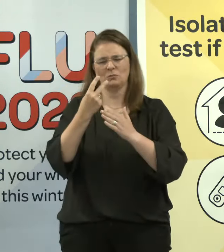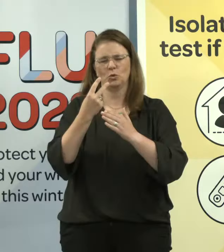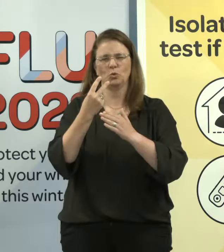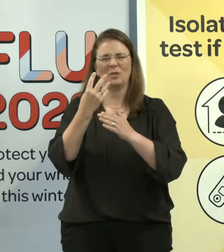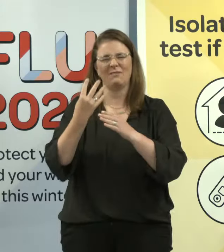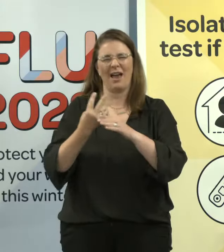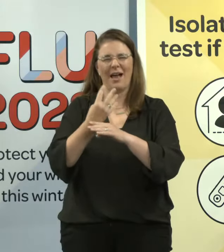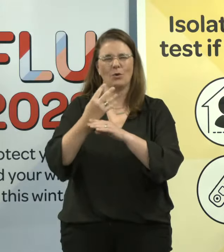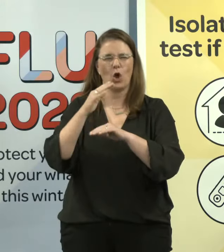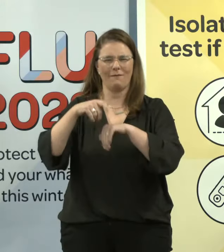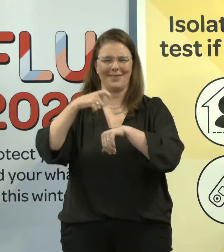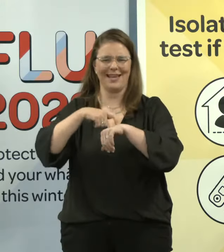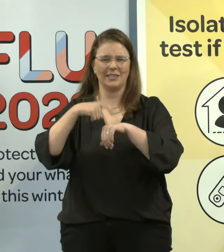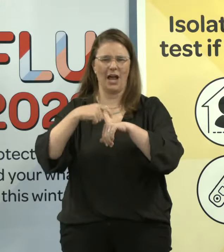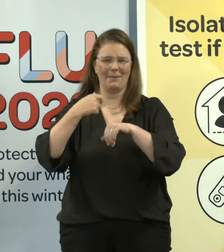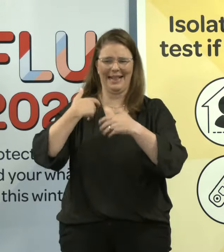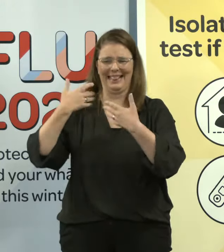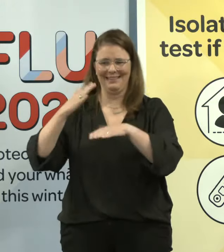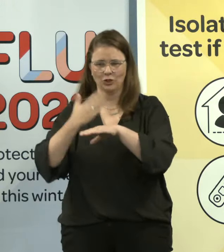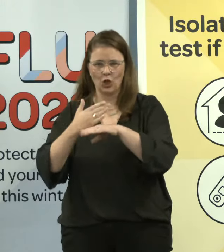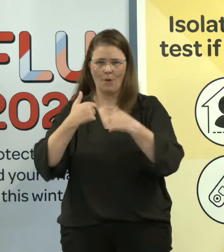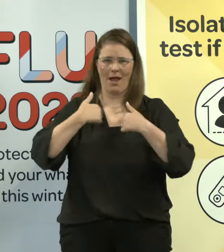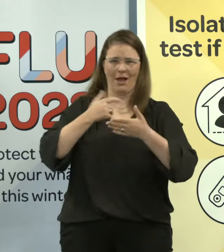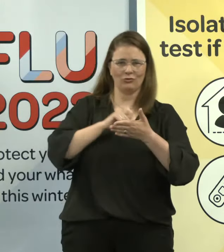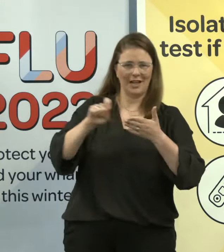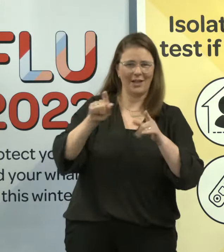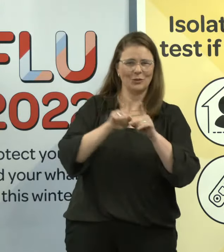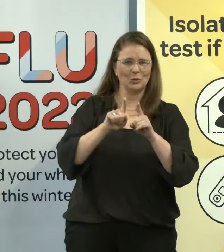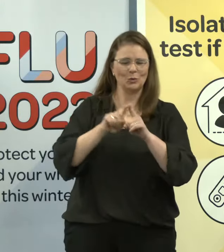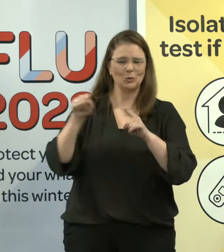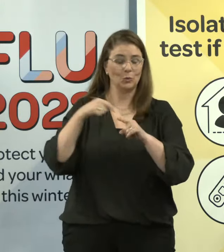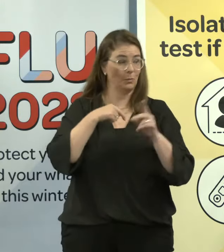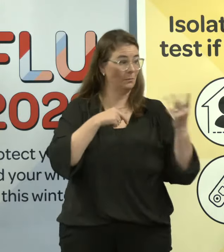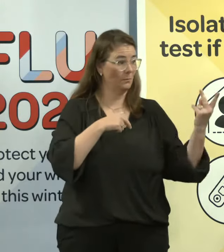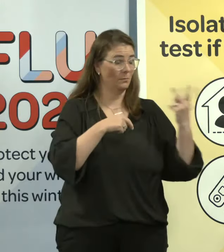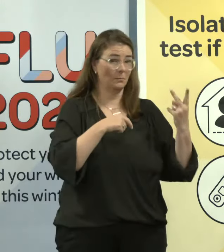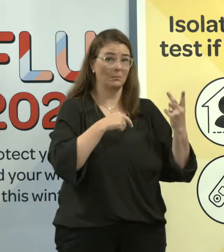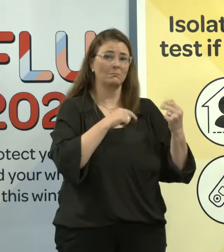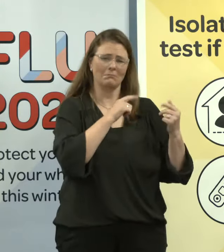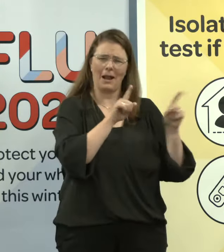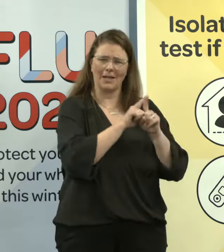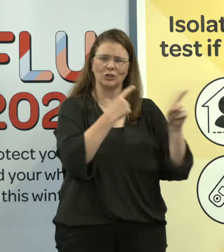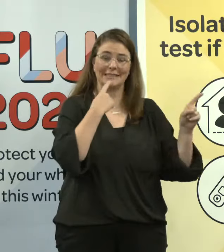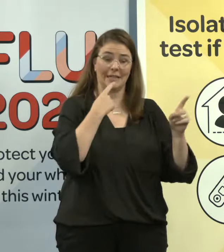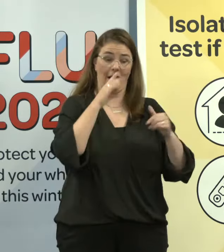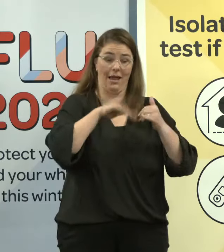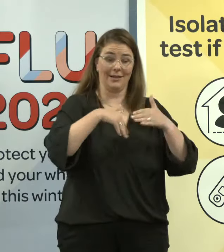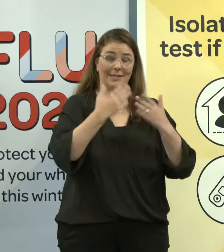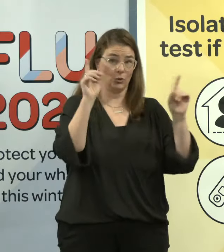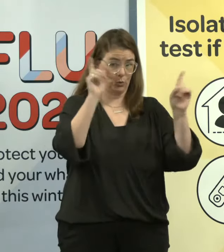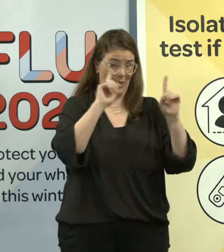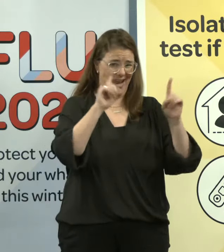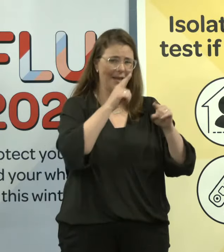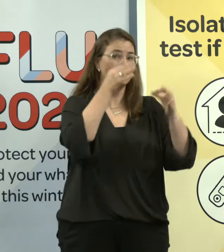nui ta matou ako i nga tau e rua kua hipa. Ki taku whakaaro kei reira etahi o koutou. Kua puta